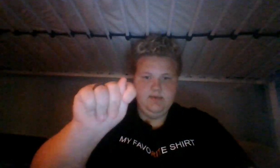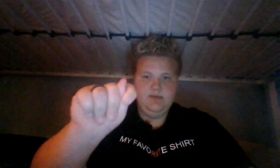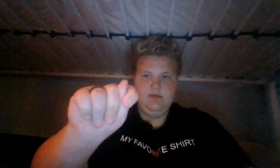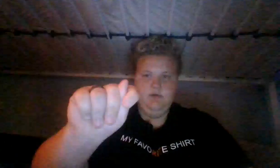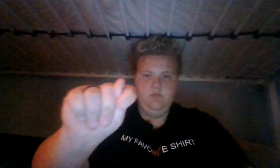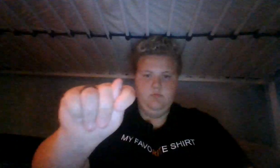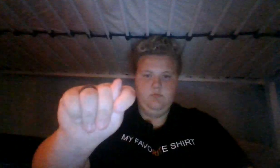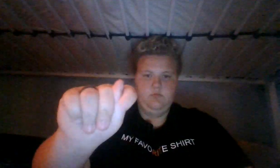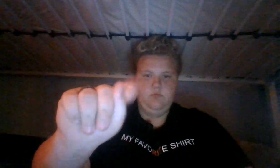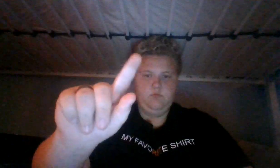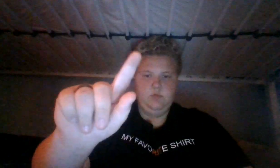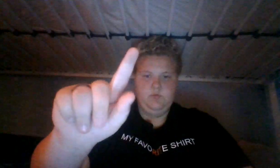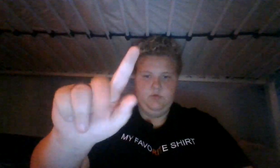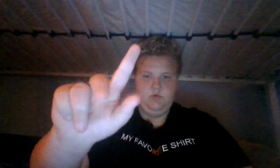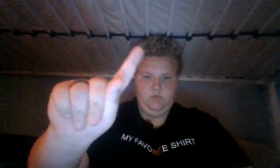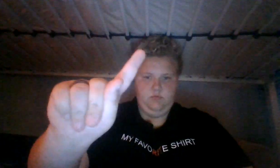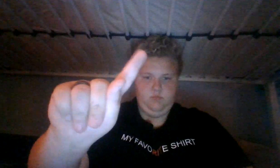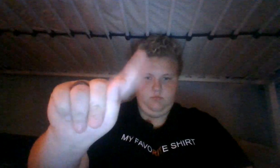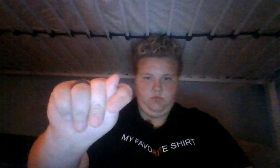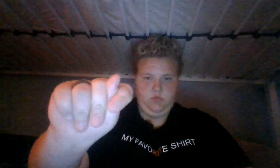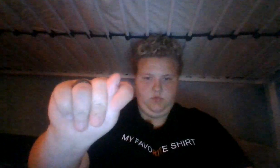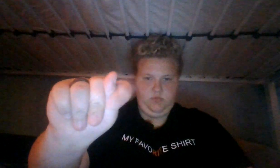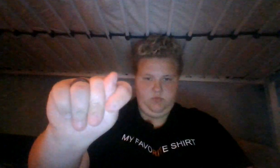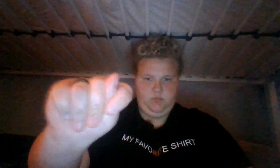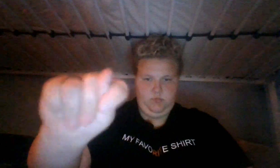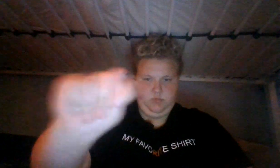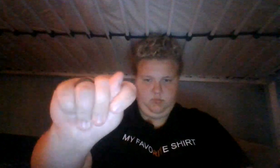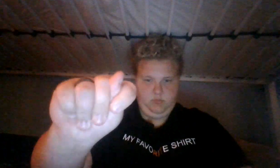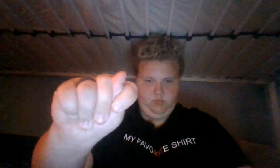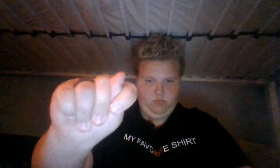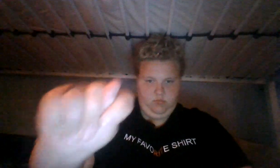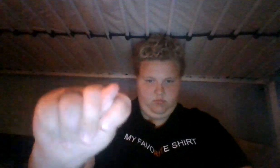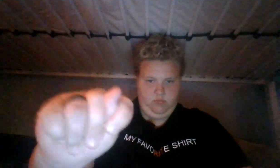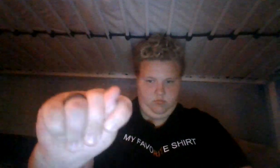T